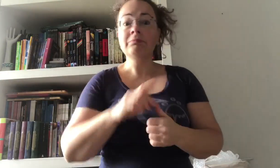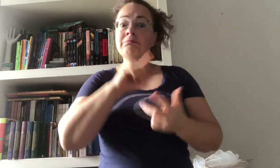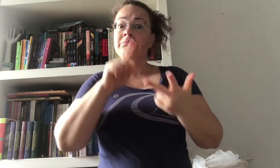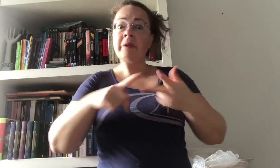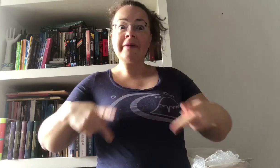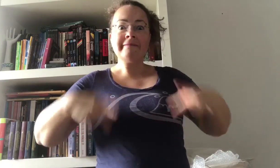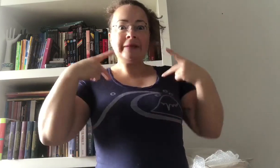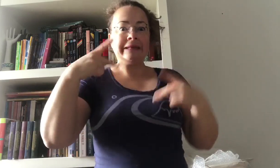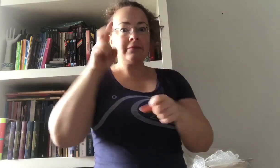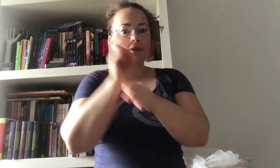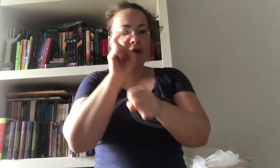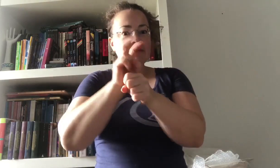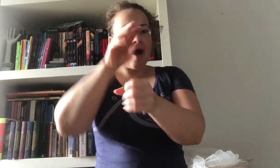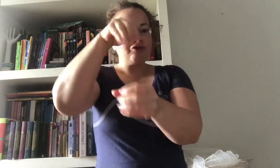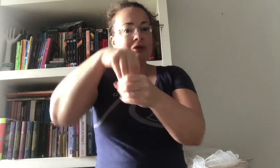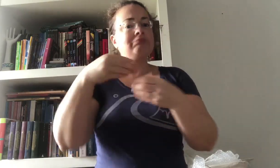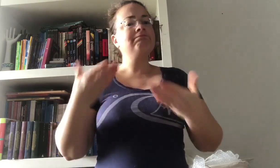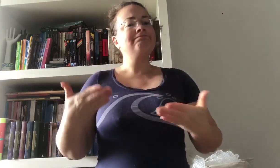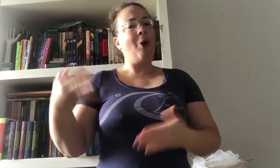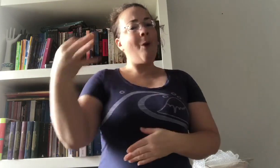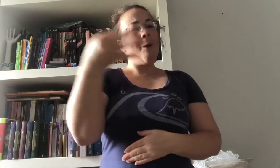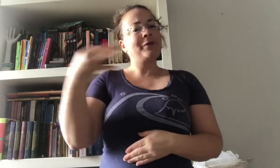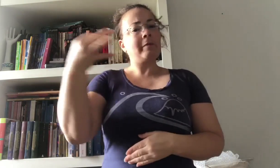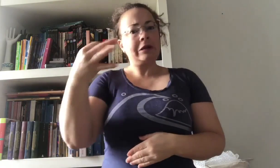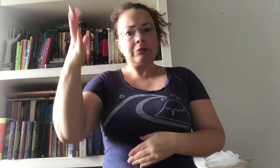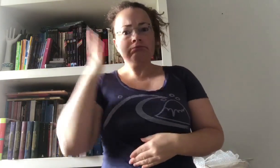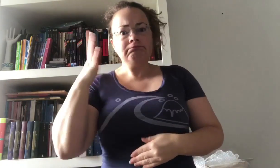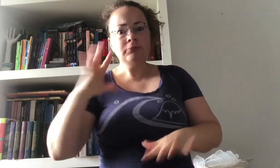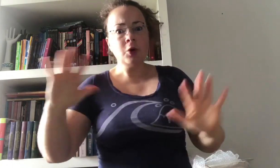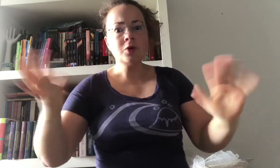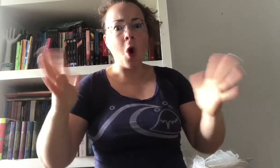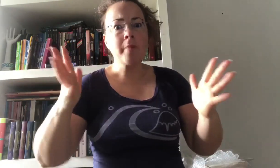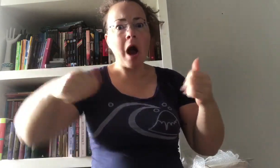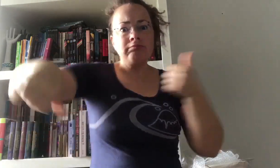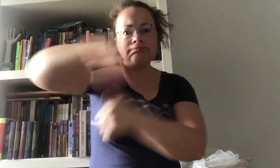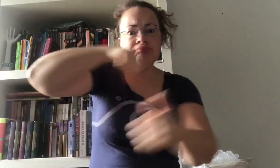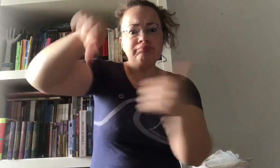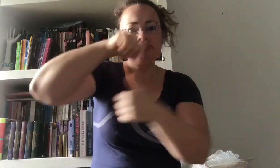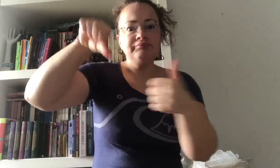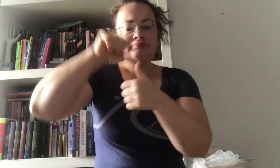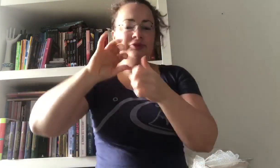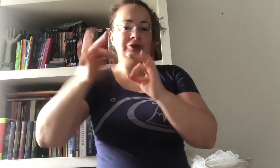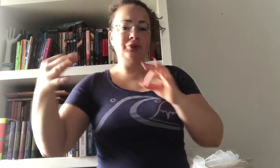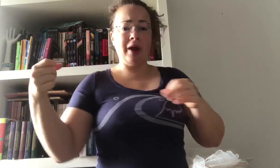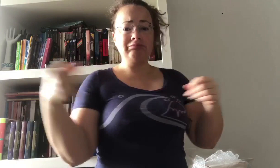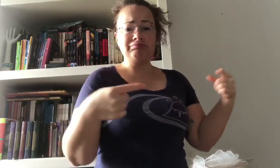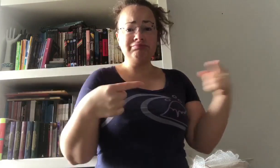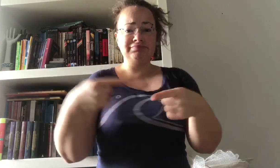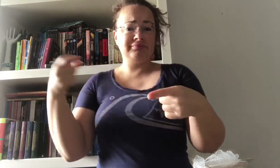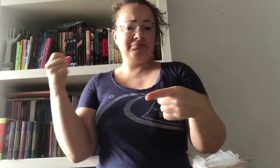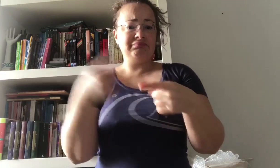Cela raconte également la vie à l'intérieur du phare, maintenant tout est automatique, mais autrefois, il y avait un roulement.